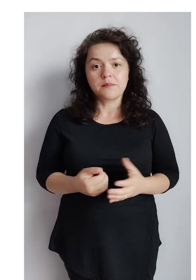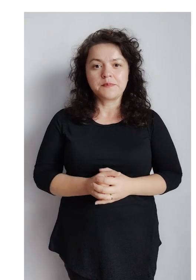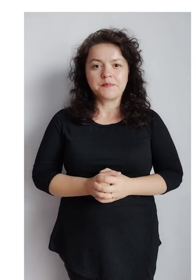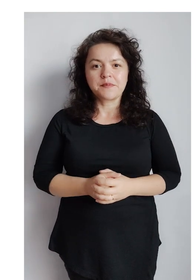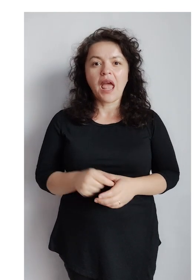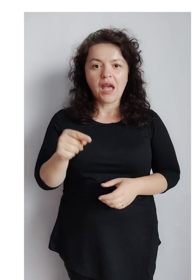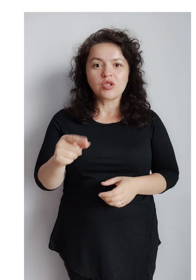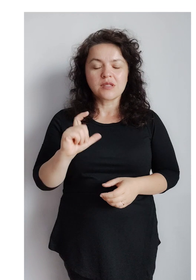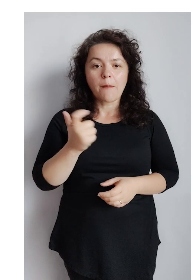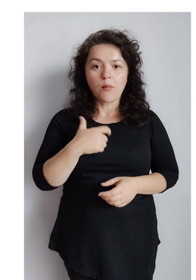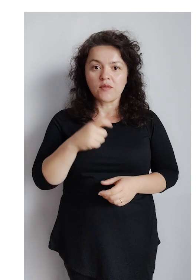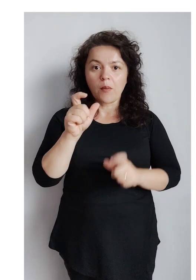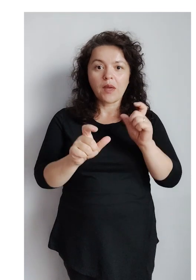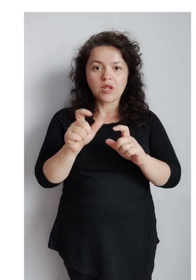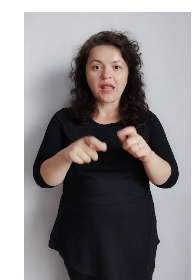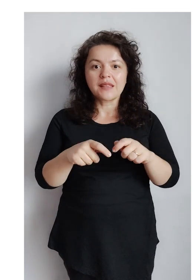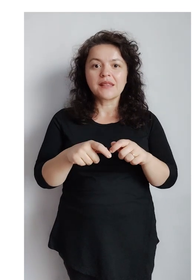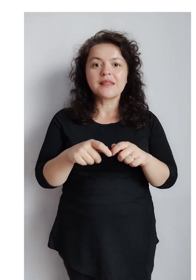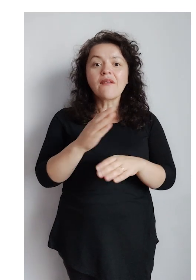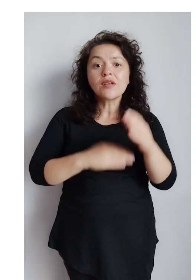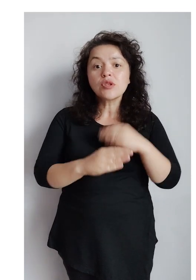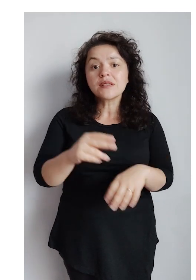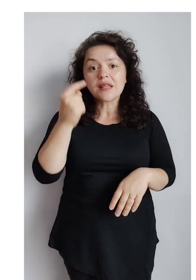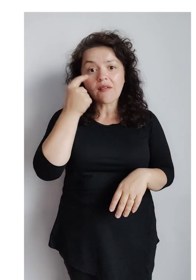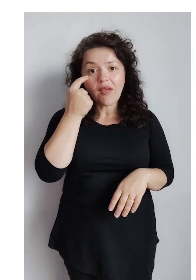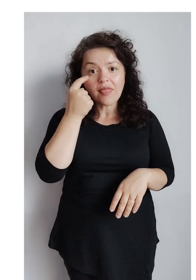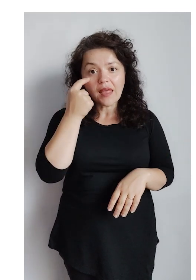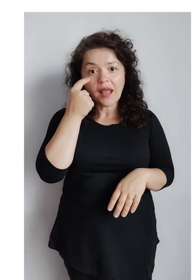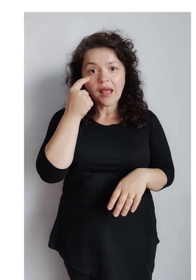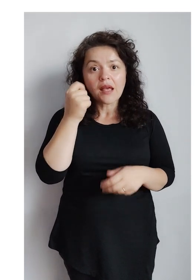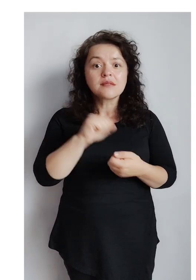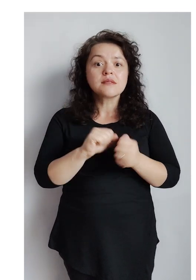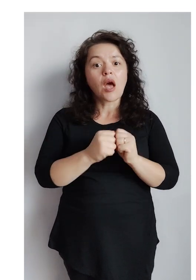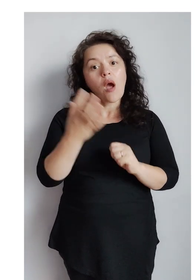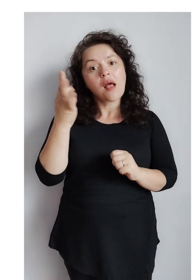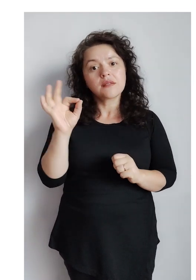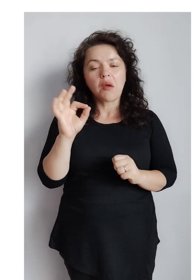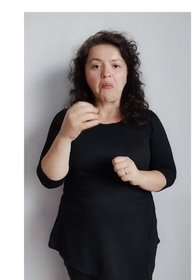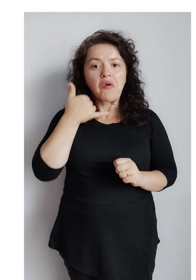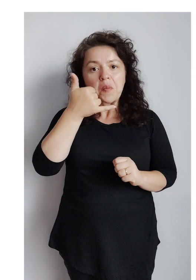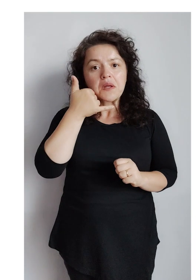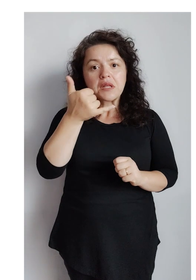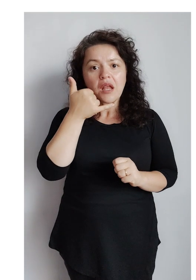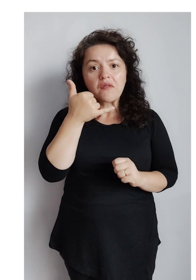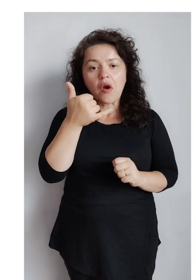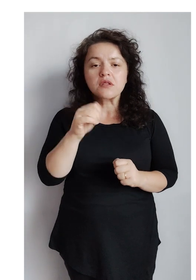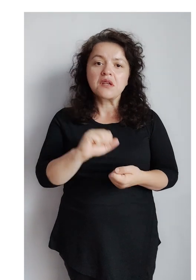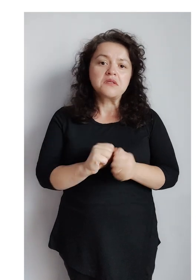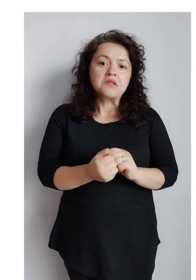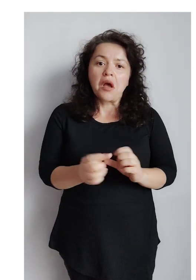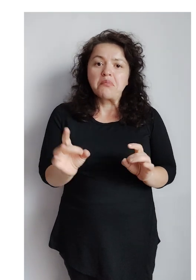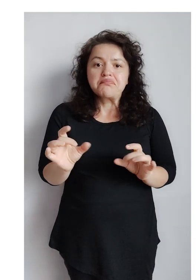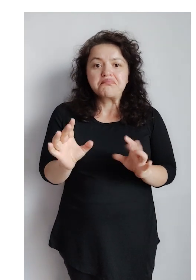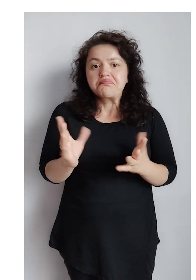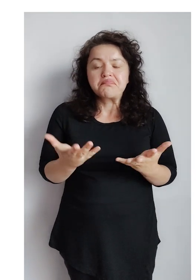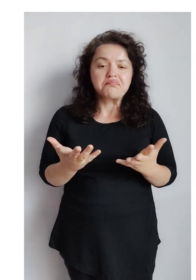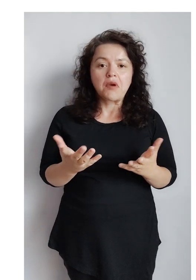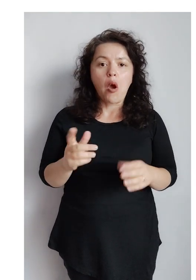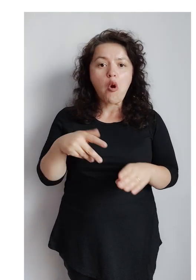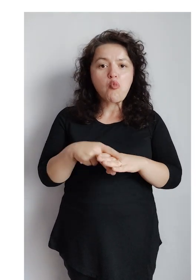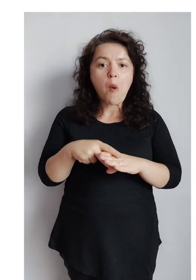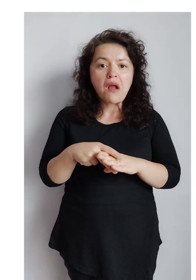Acestea pot fi persoane cu deficiențe de vedere, altele care ar putea vorbi la telefon sau pur și simplu distrase sau ocupate